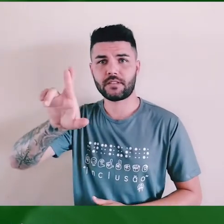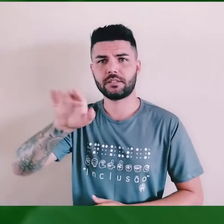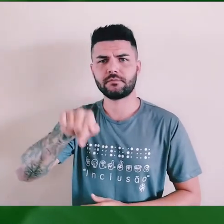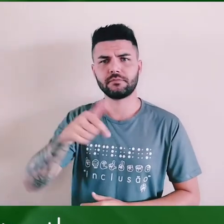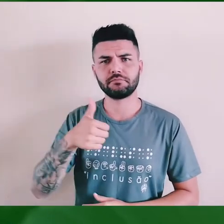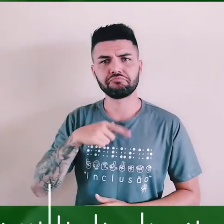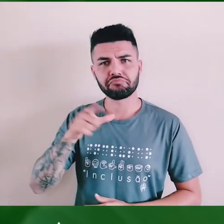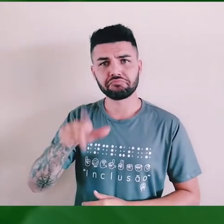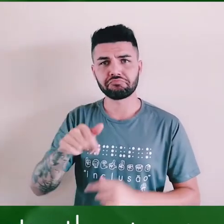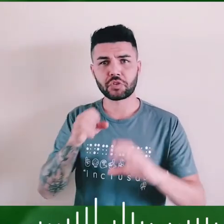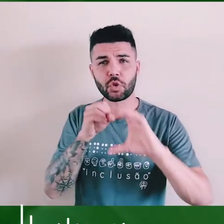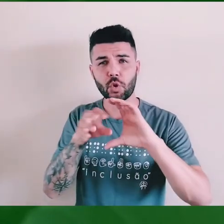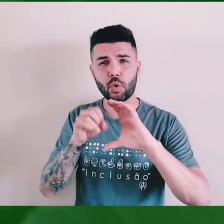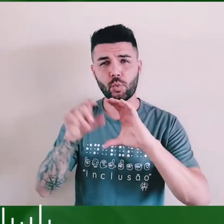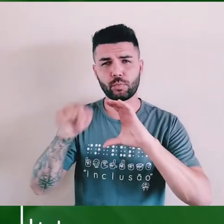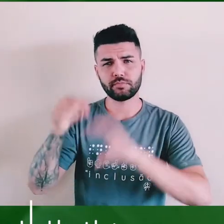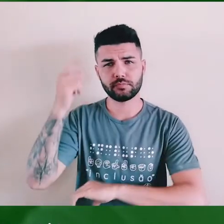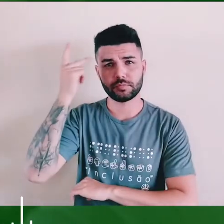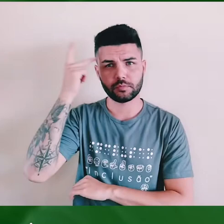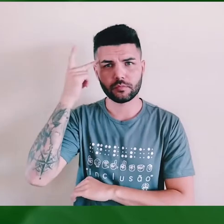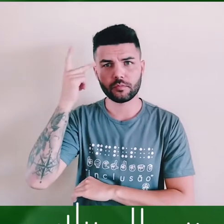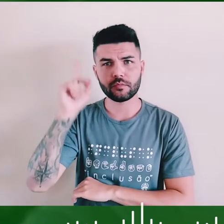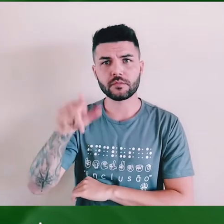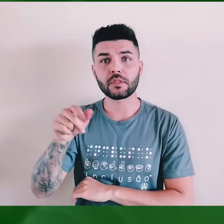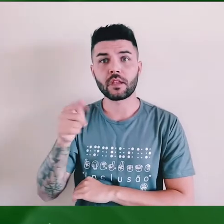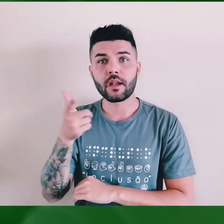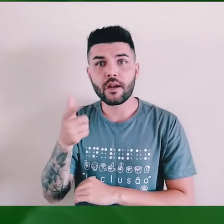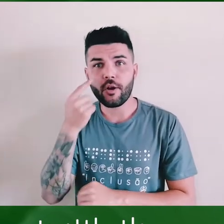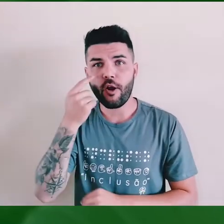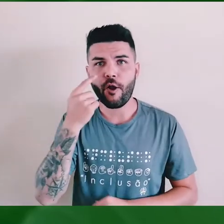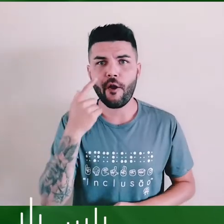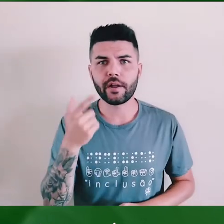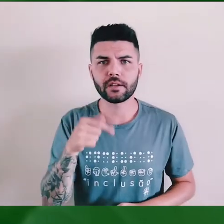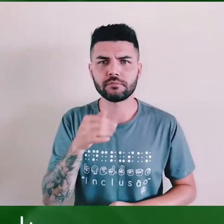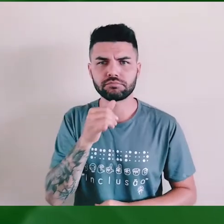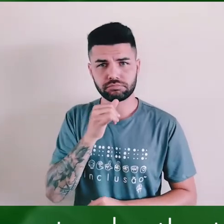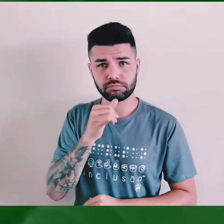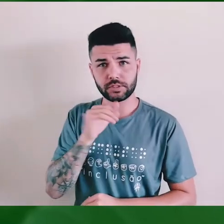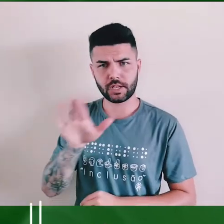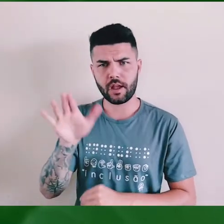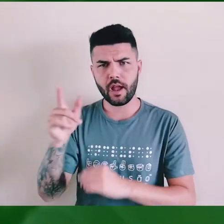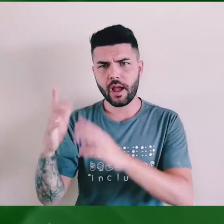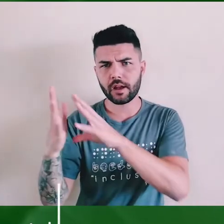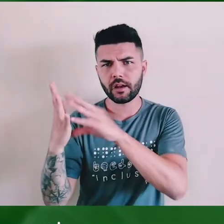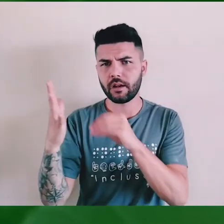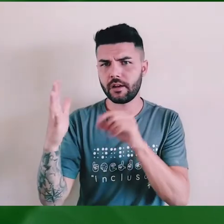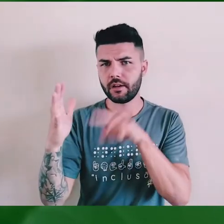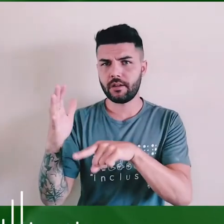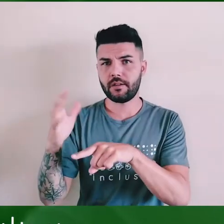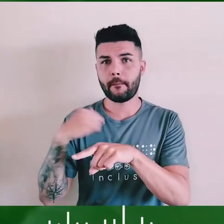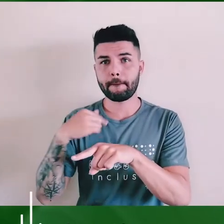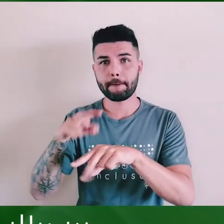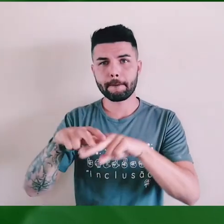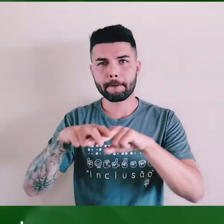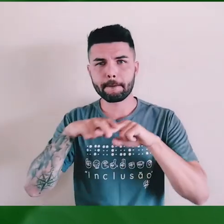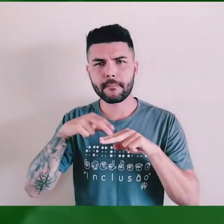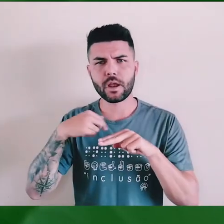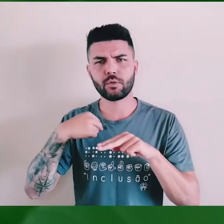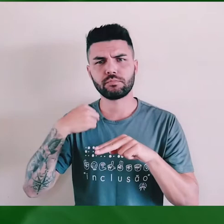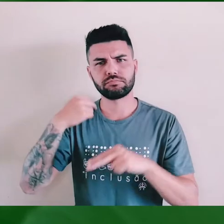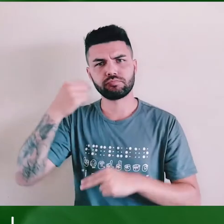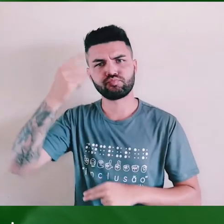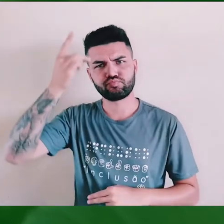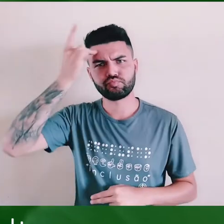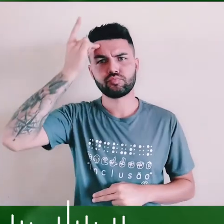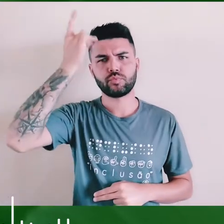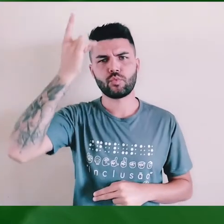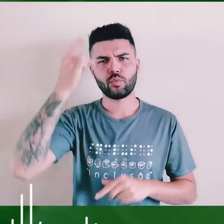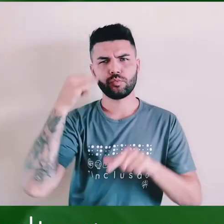do programa e ele é um exemplo claro de como as coisas acontecem pelo talento e pelo suor.